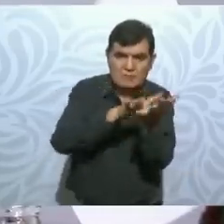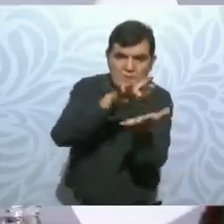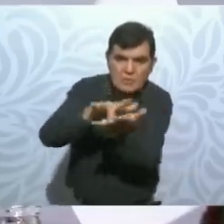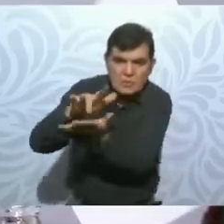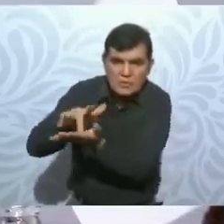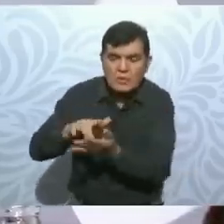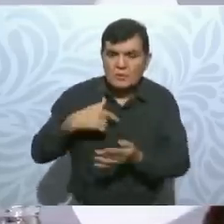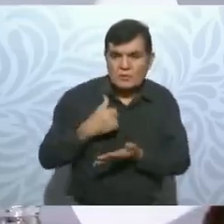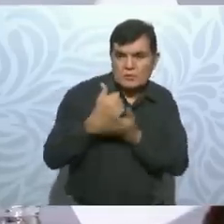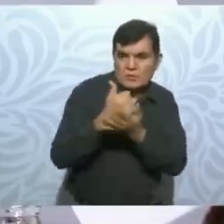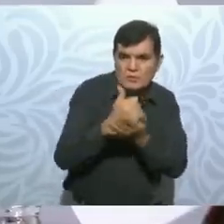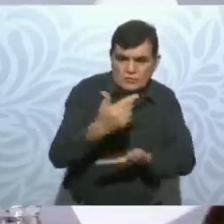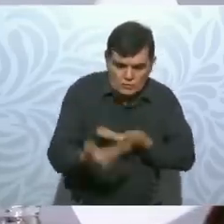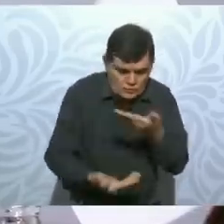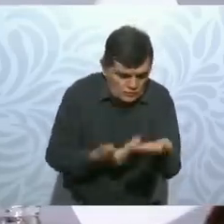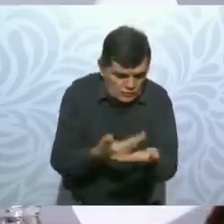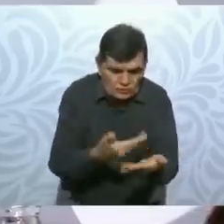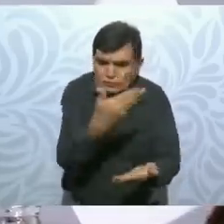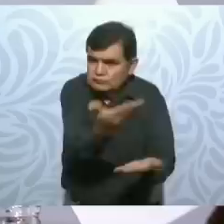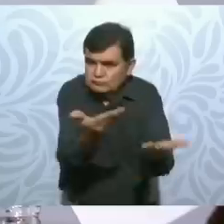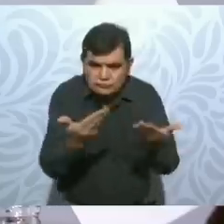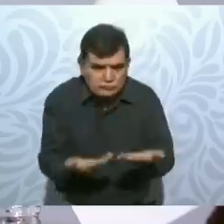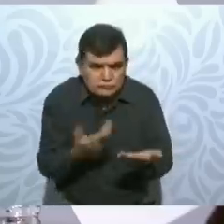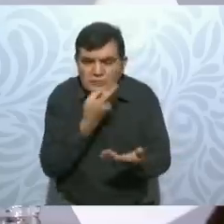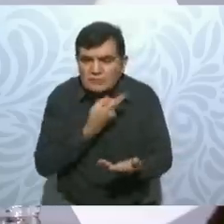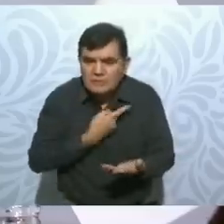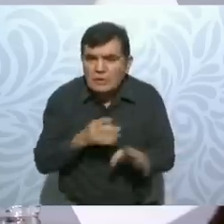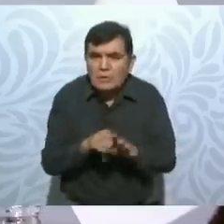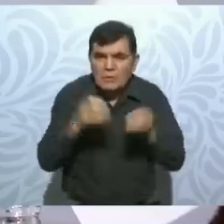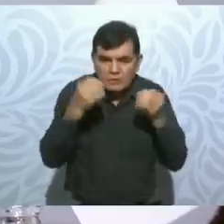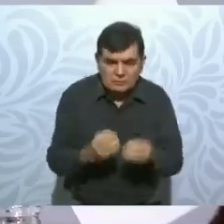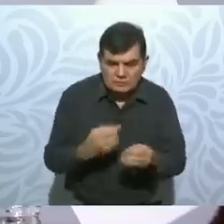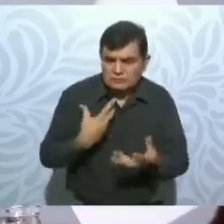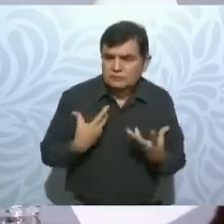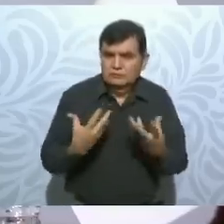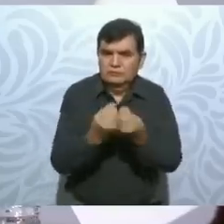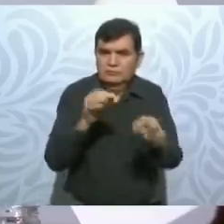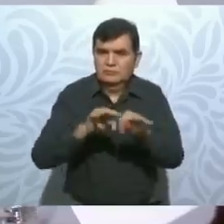ponernos a sus órdenes y reiterar el compromiso de colaboración del gabinete de seguridad del